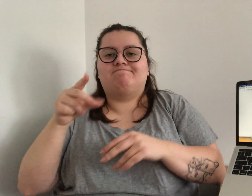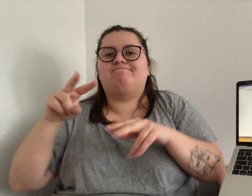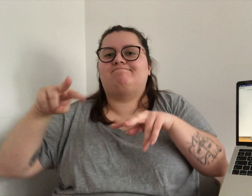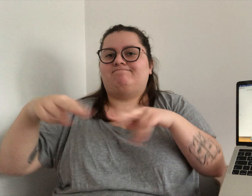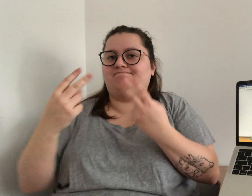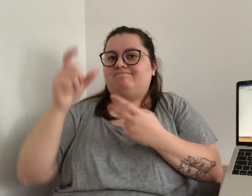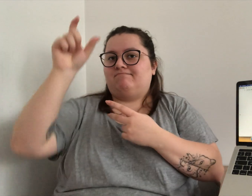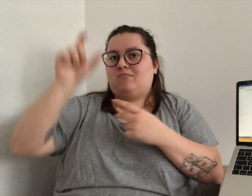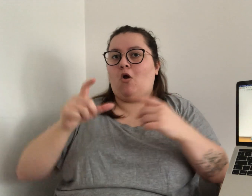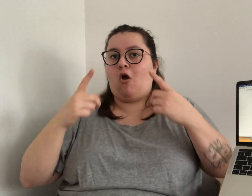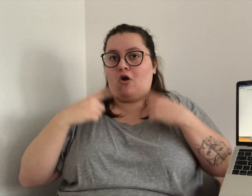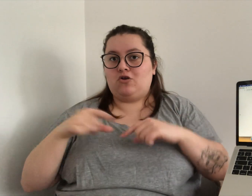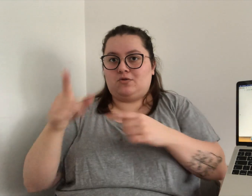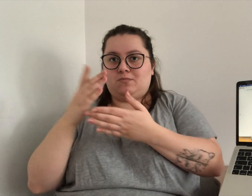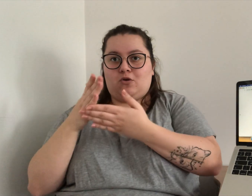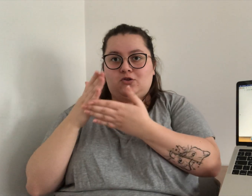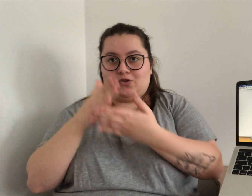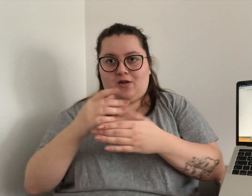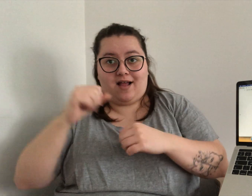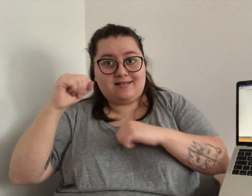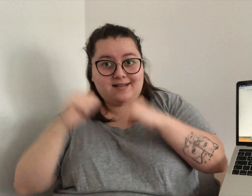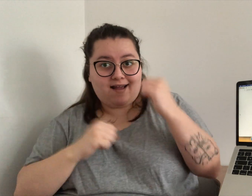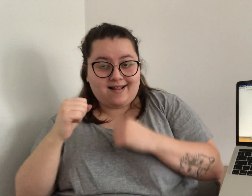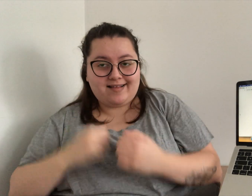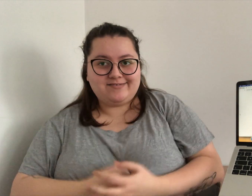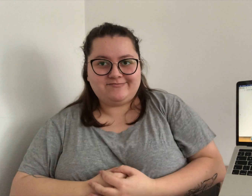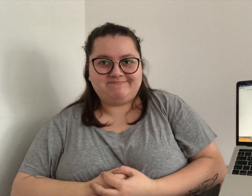Wystarczy, że połączysz się online z doradcą Allegro.